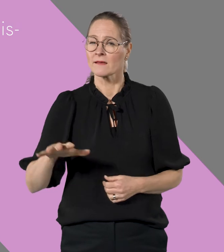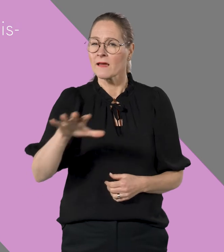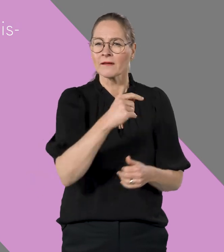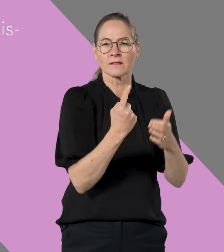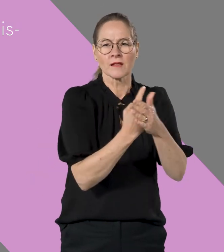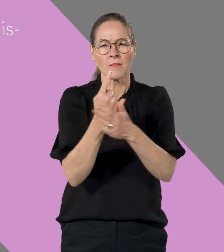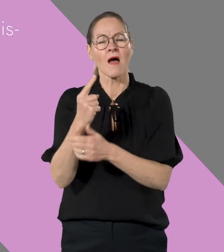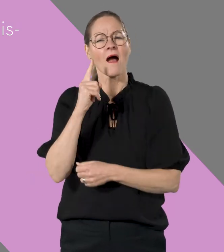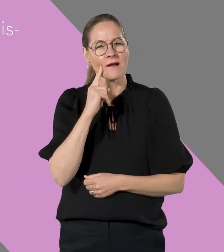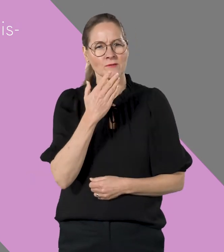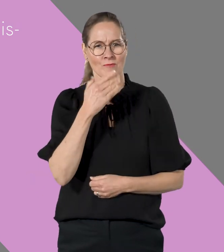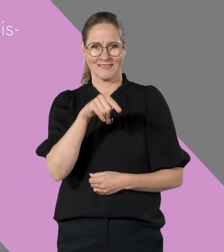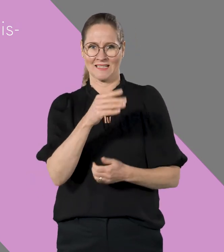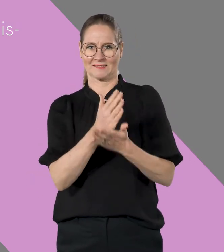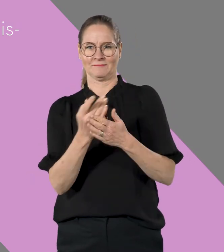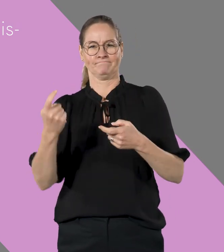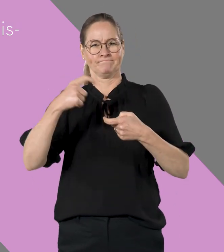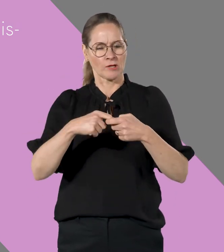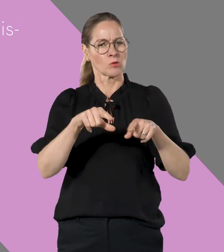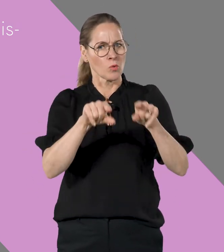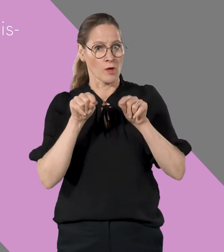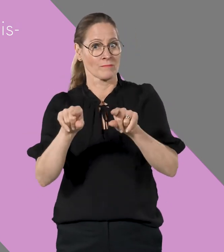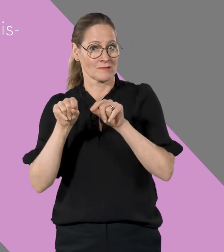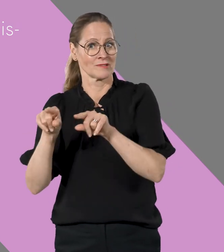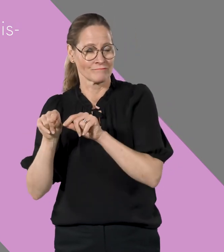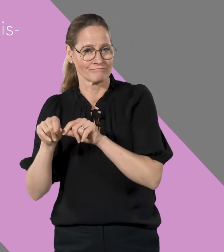ja kaikissa tapahtumissa on aina hyvä huomioida tähän liittyviä asioita.